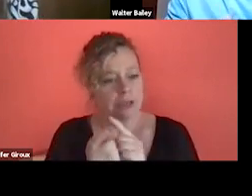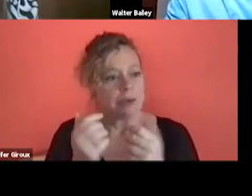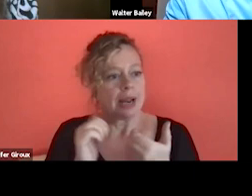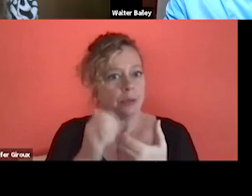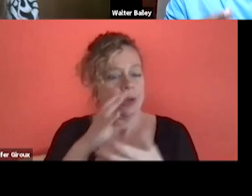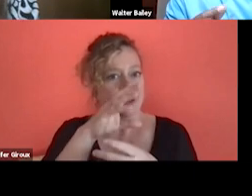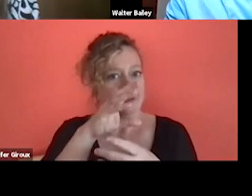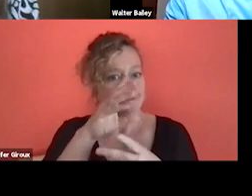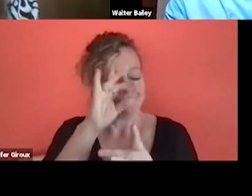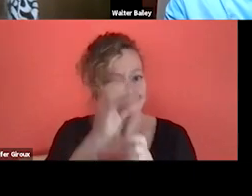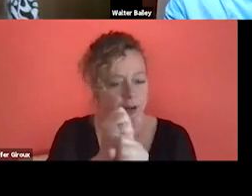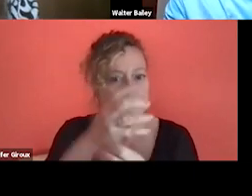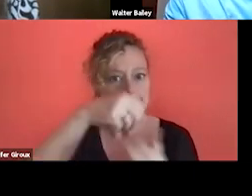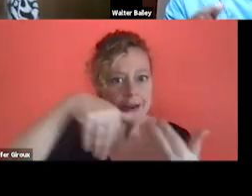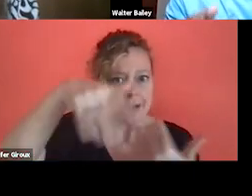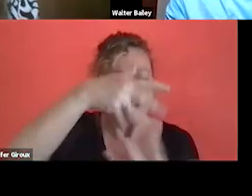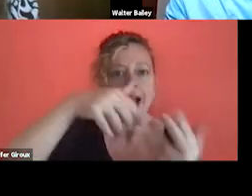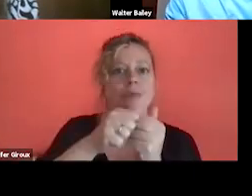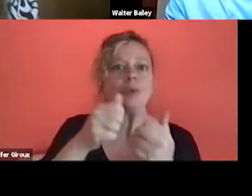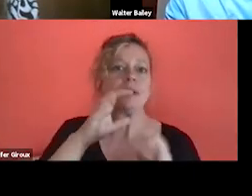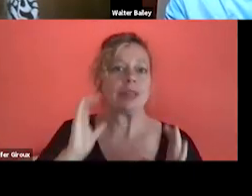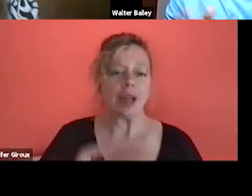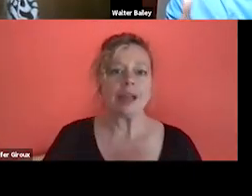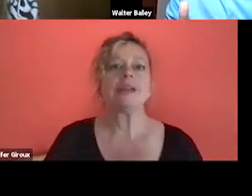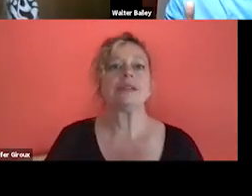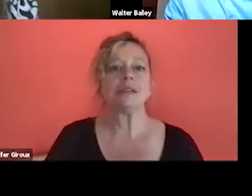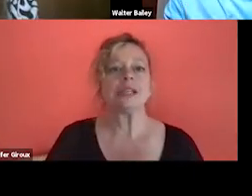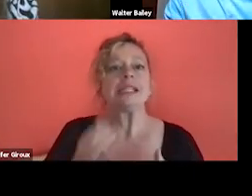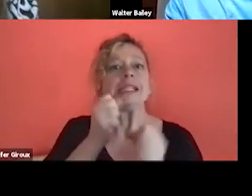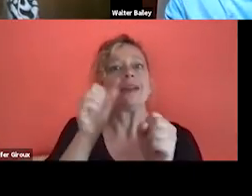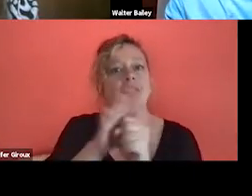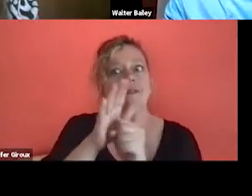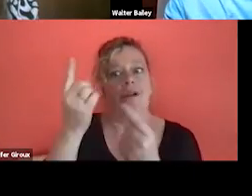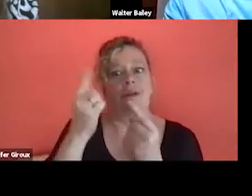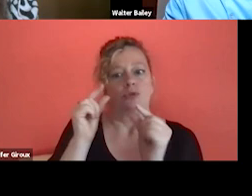y cómo podemos hacer que se sientan lo suficientemente seguros como para llegar a grupos. Así que las conversaciones telefónicas,